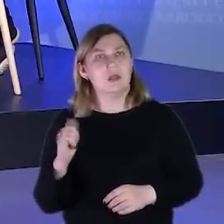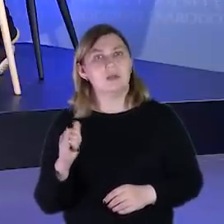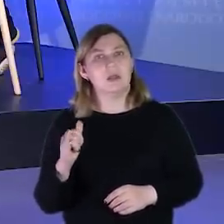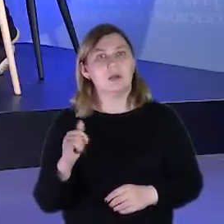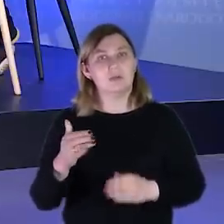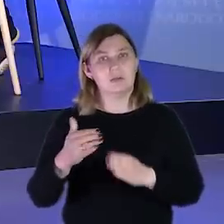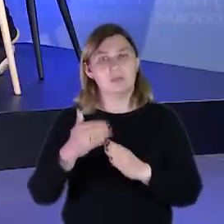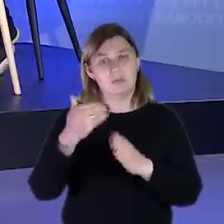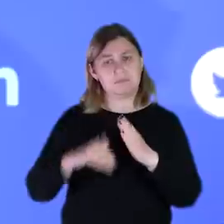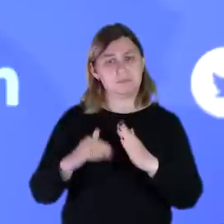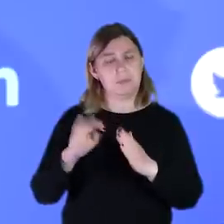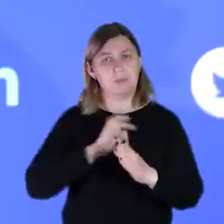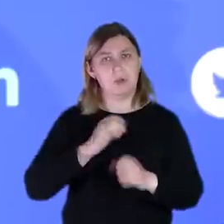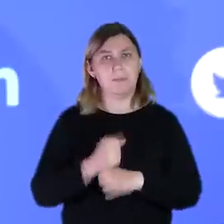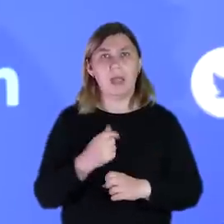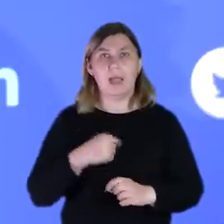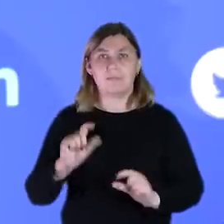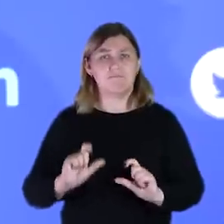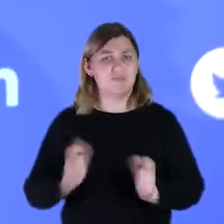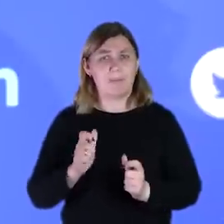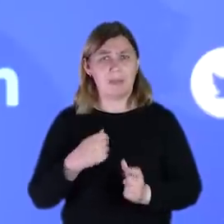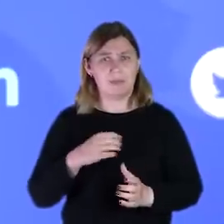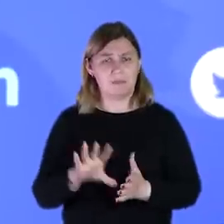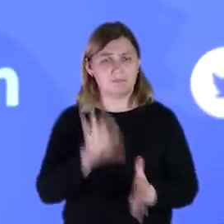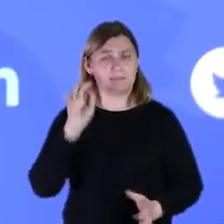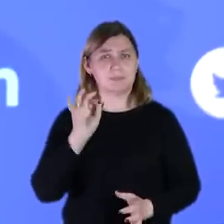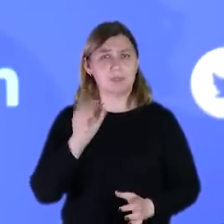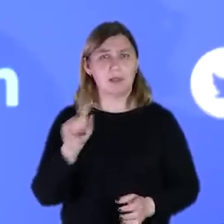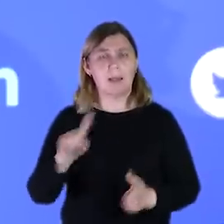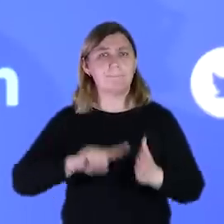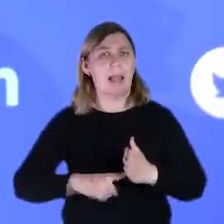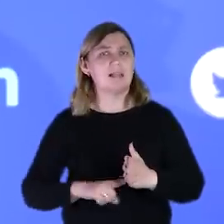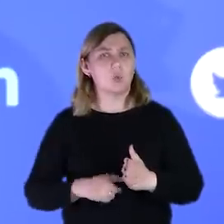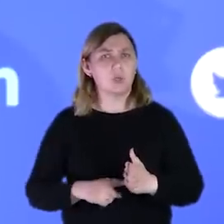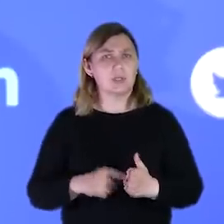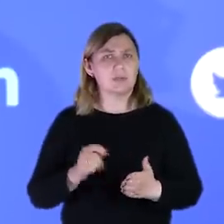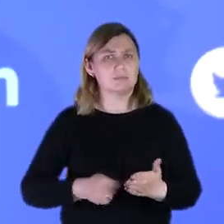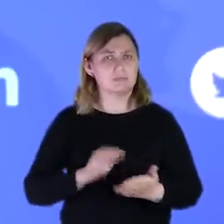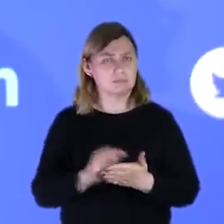podziałem mojej pracy. Zupełnie przypadkowo natrafiłem na te meldunki składane przez niego w